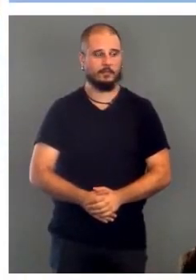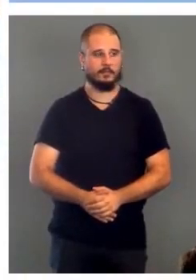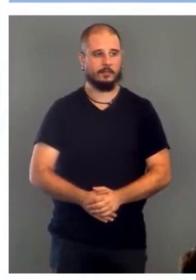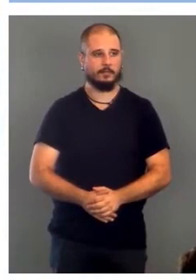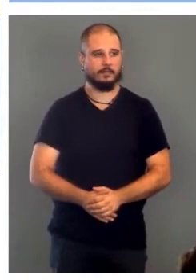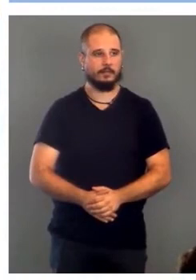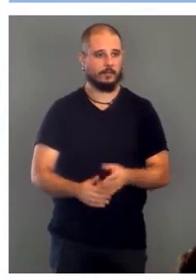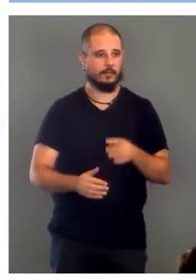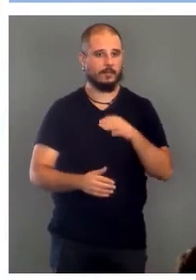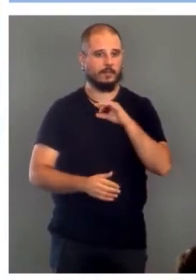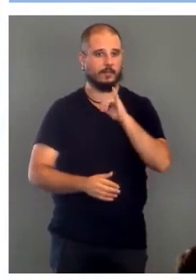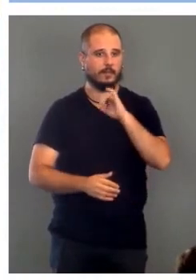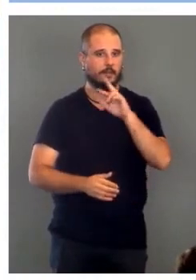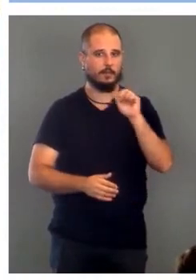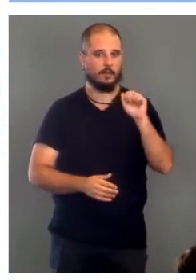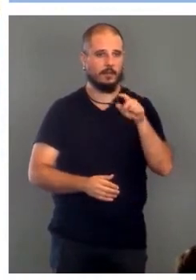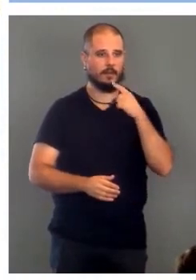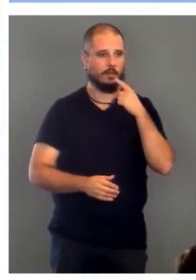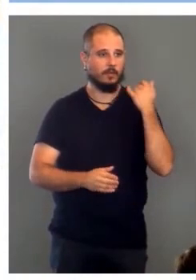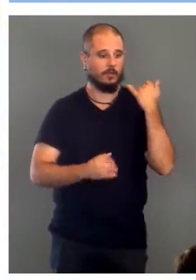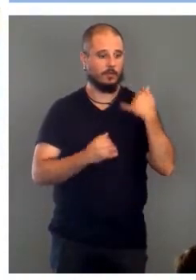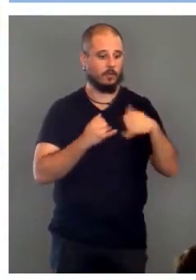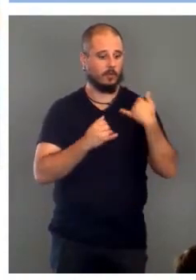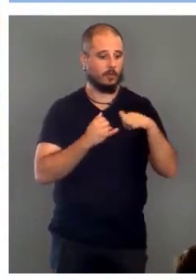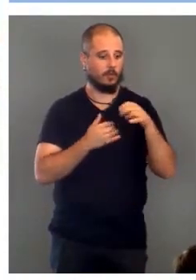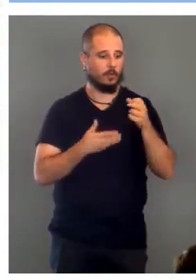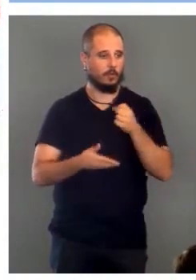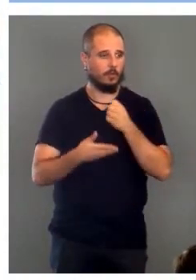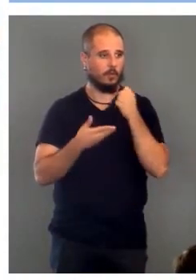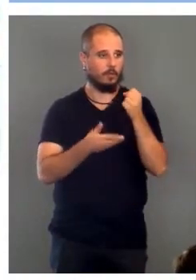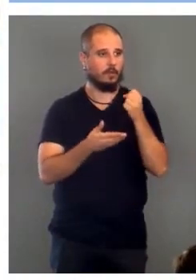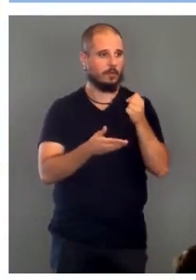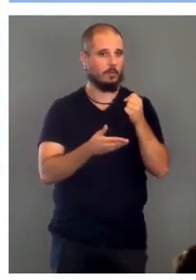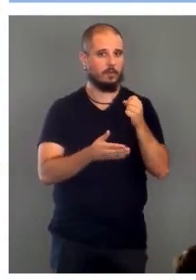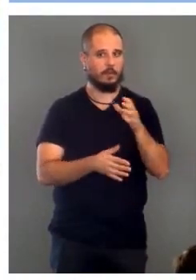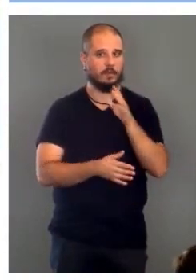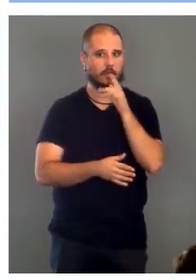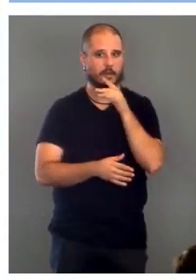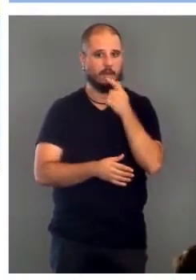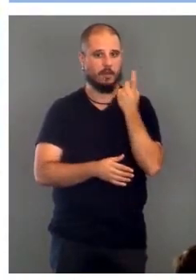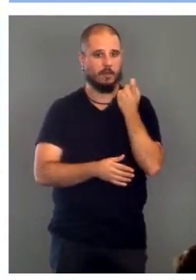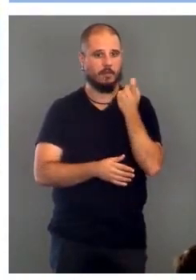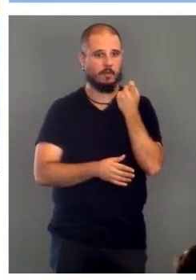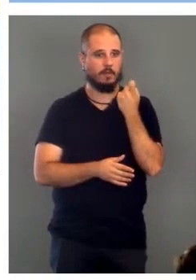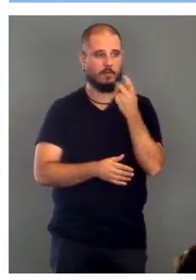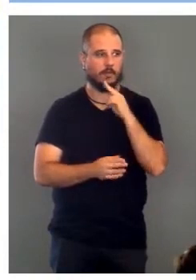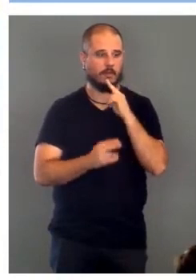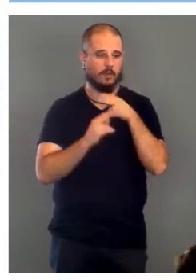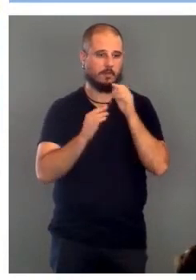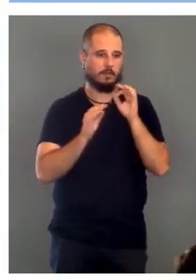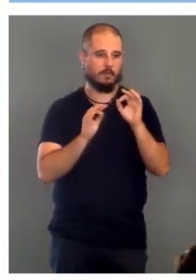Silvia por cierto es Es la última de todos los premios porque ahora nos queda la mención especial que vamos A saborear